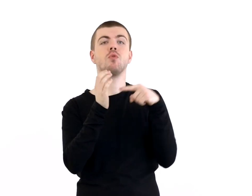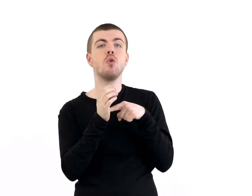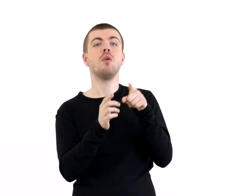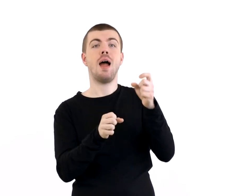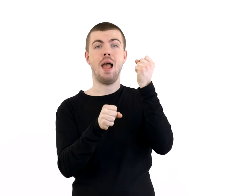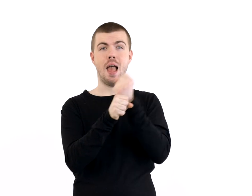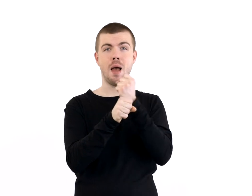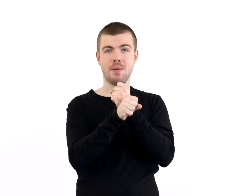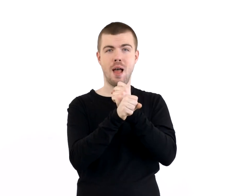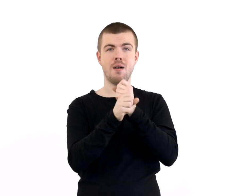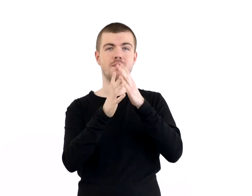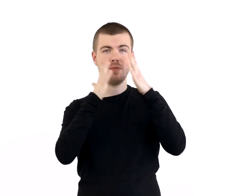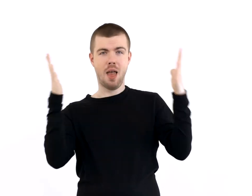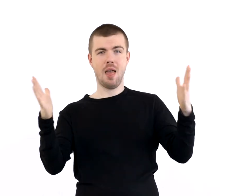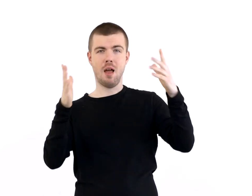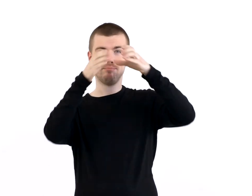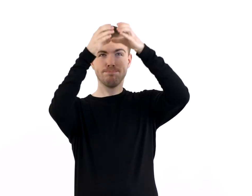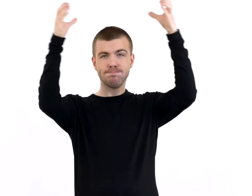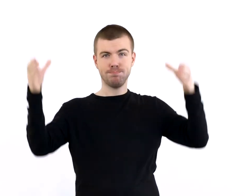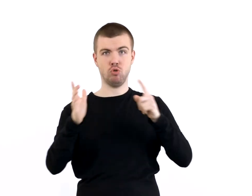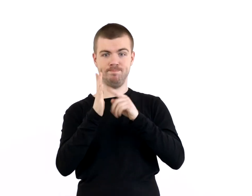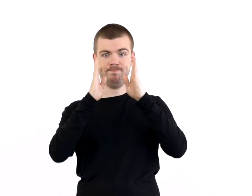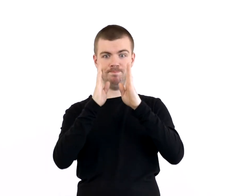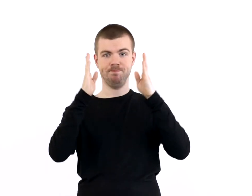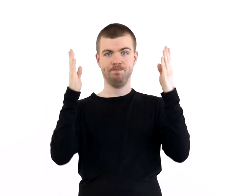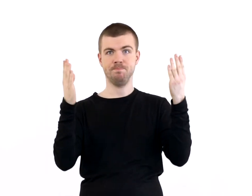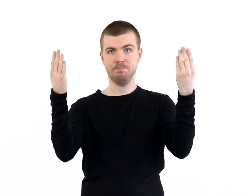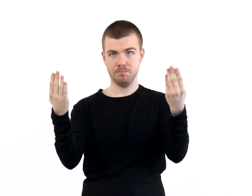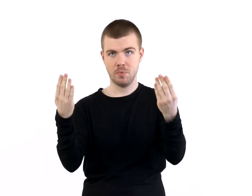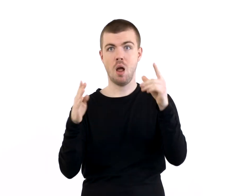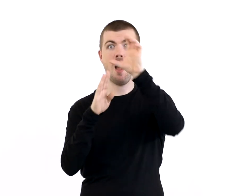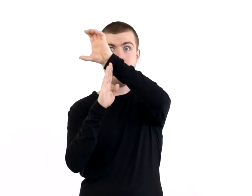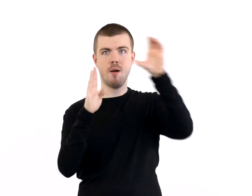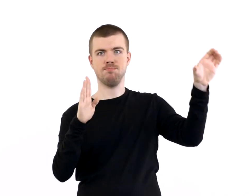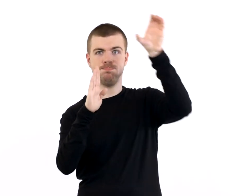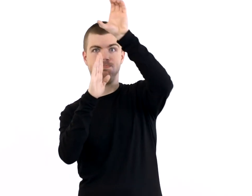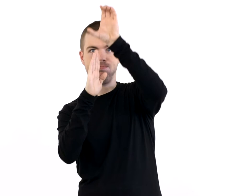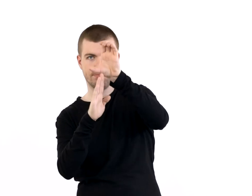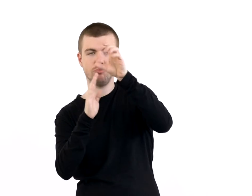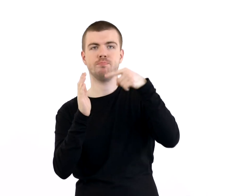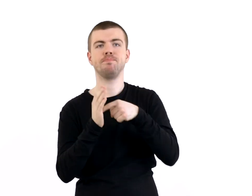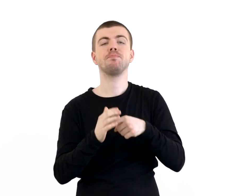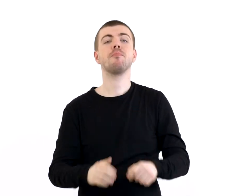Dawniej na pionowych głazach były położone płyty.